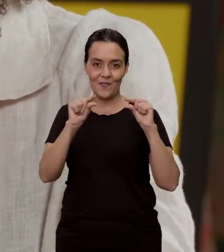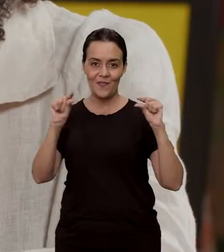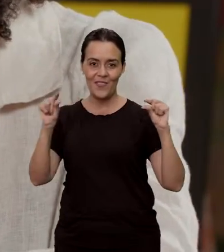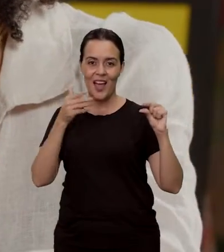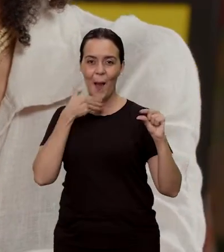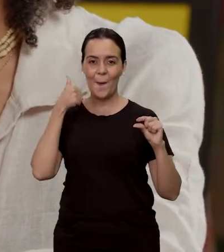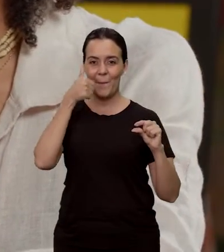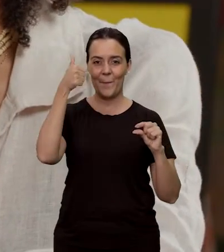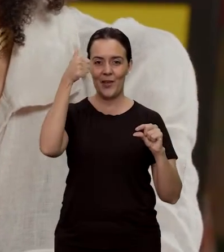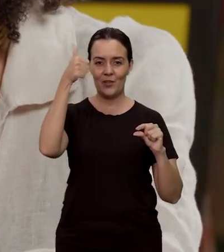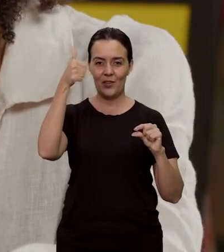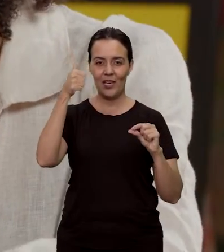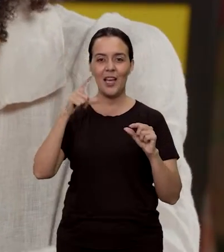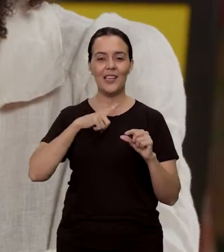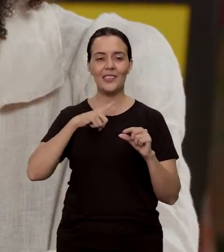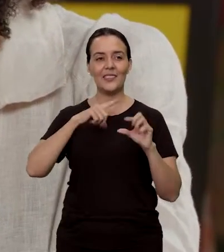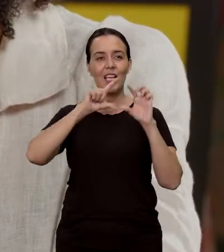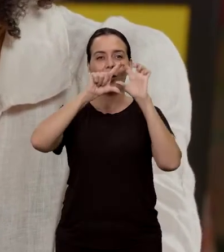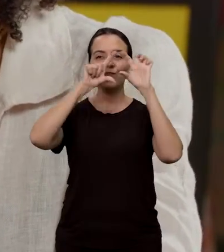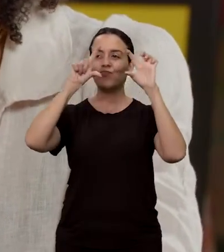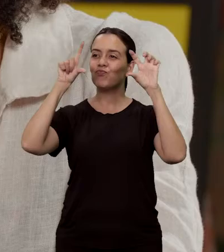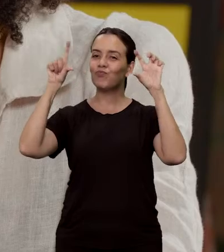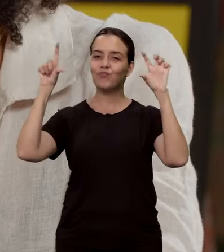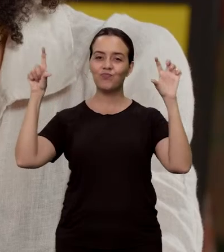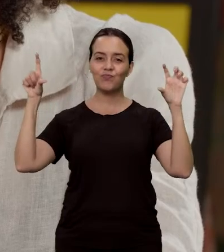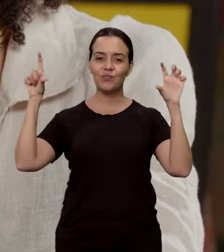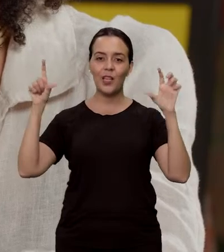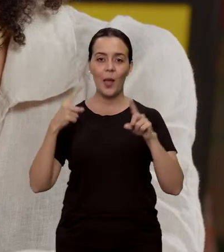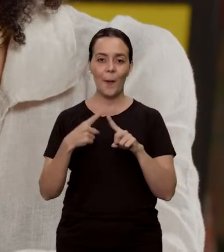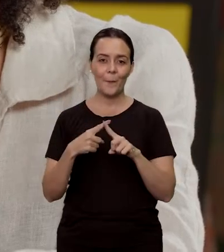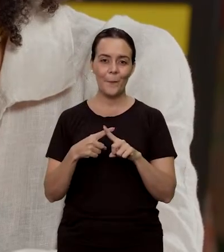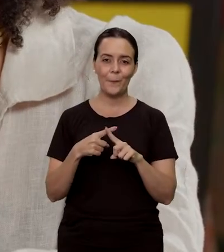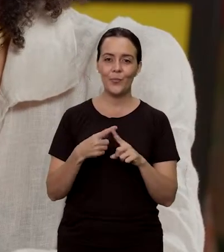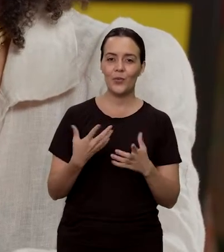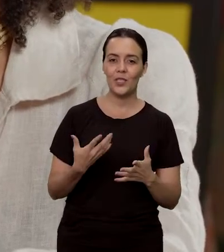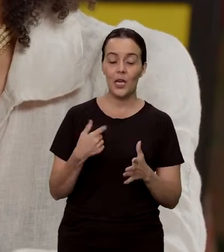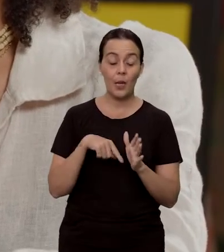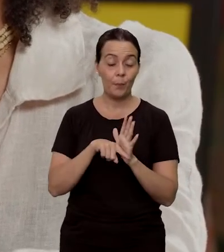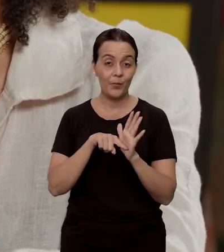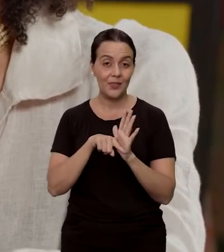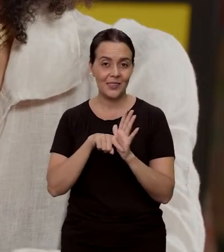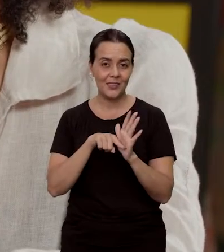através dessa obra, que é um letreiro luminoso, justamente porque parte de uma pesquisa sobre